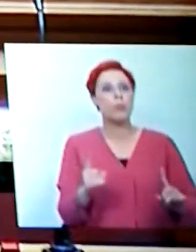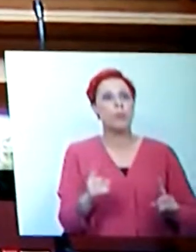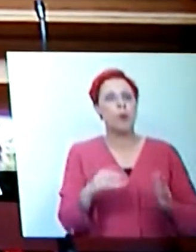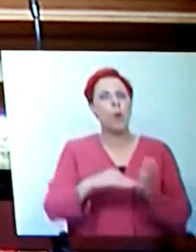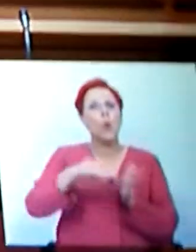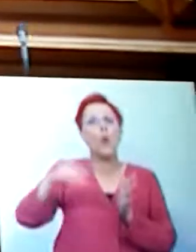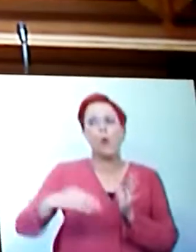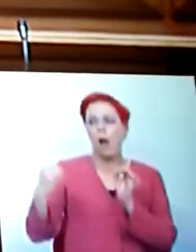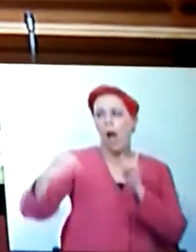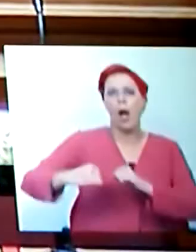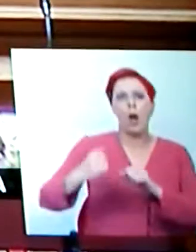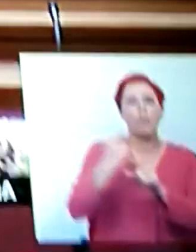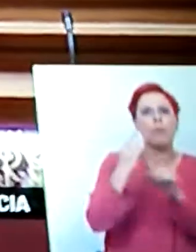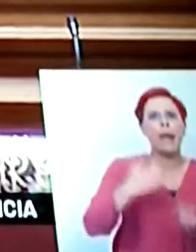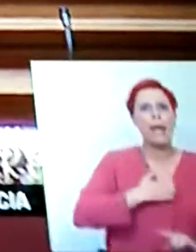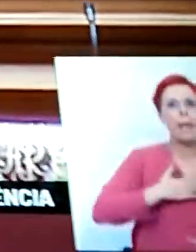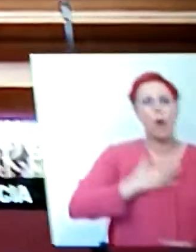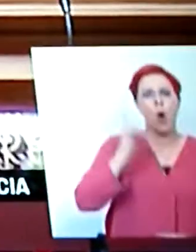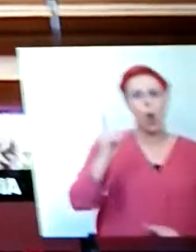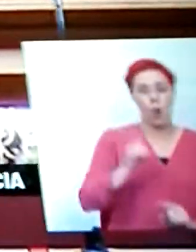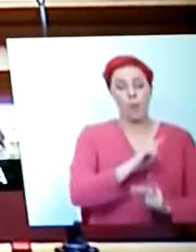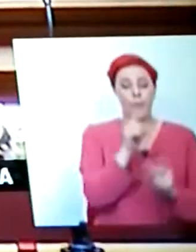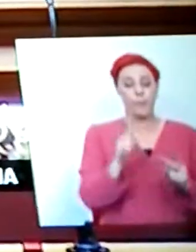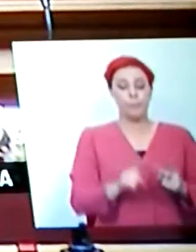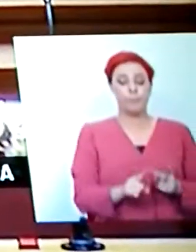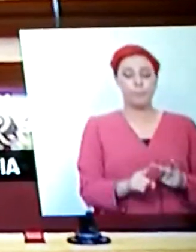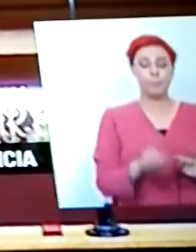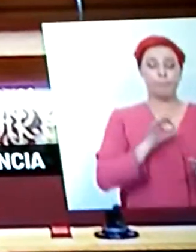contractou, lisou esta empresa (what?!) e agora senhora-a ministra...